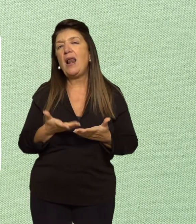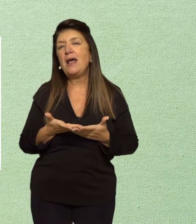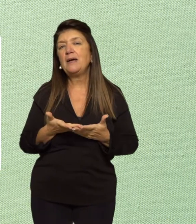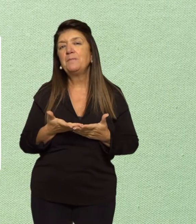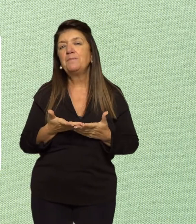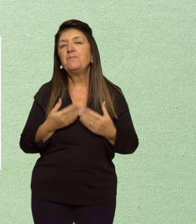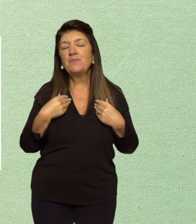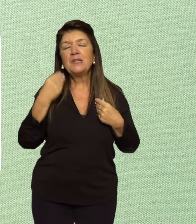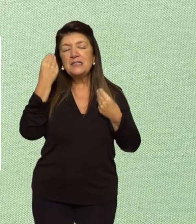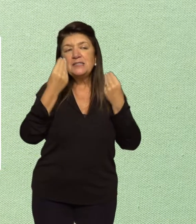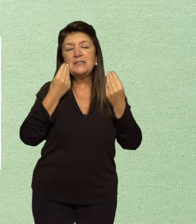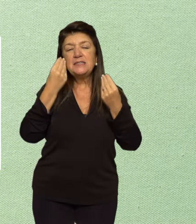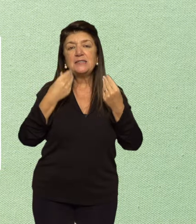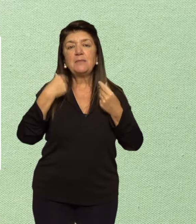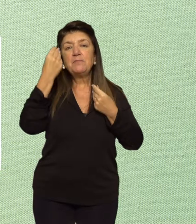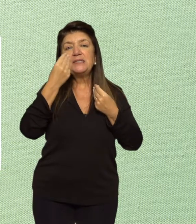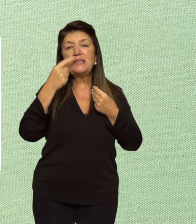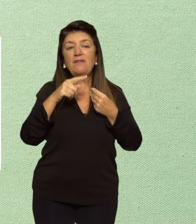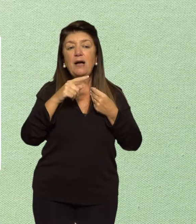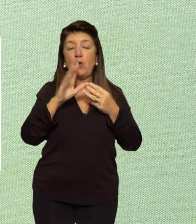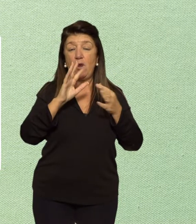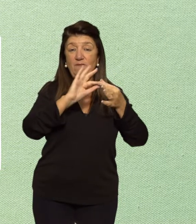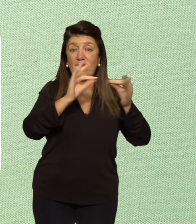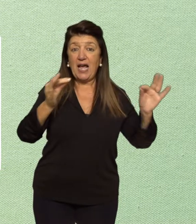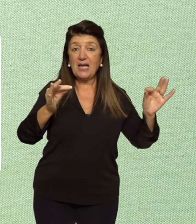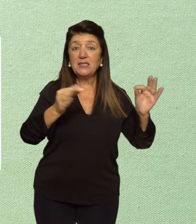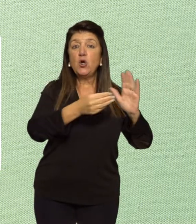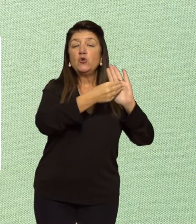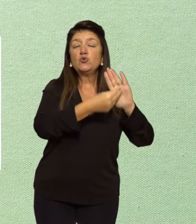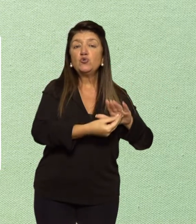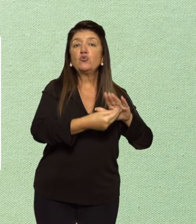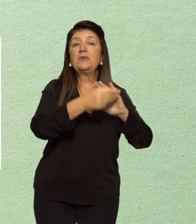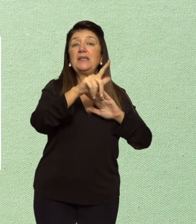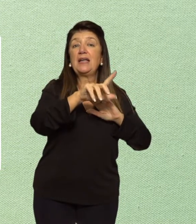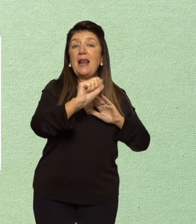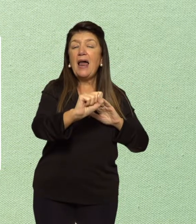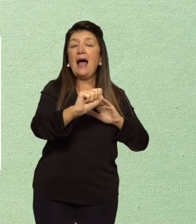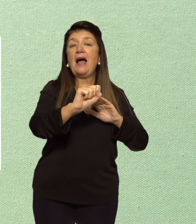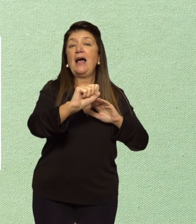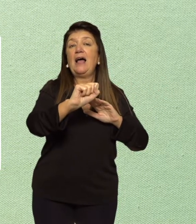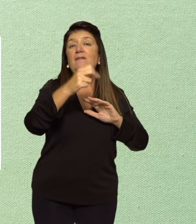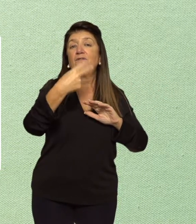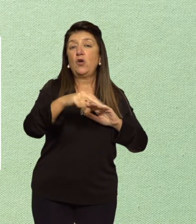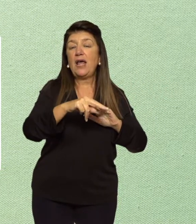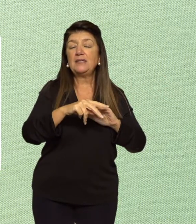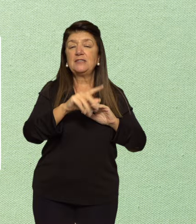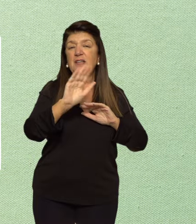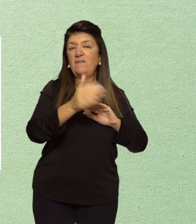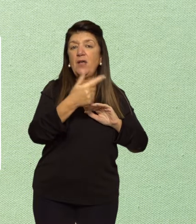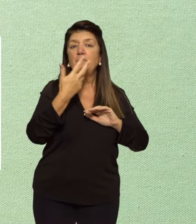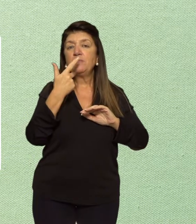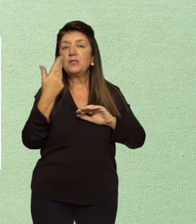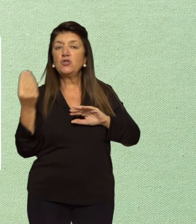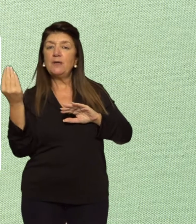soli, però pensavamo di veicolare l'immagine di un incontro, un passare attraverso. E' una cosa che capita.